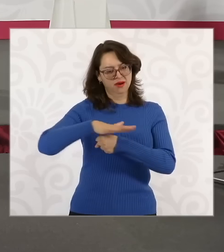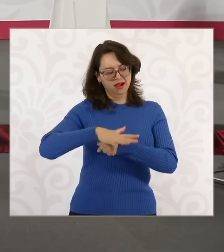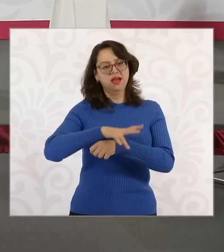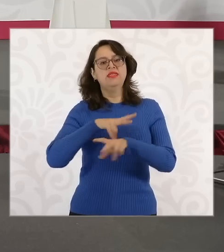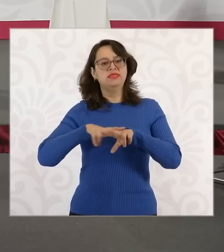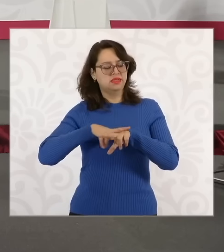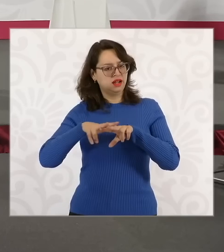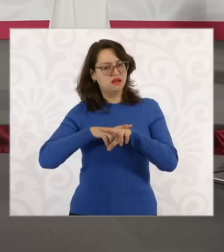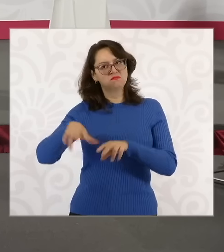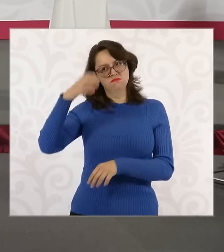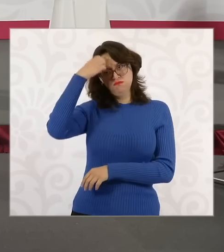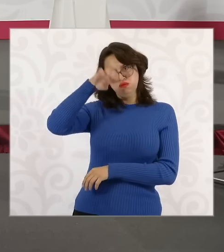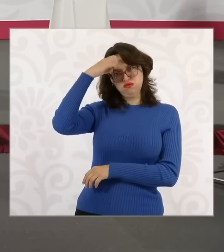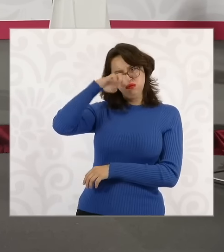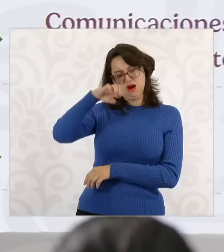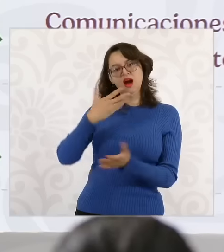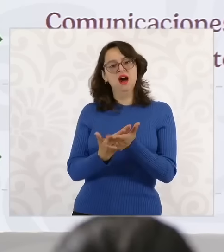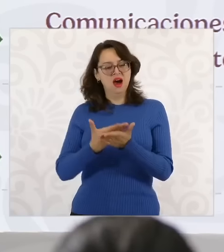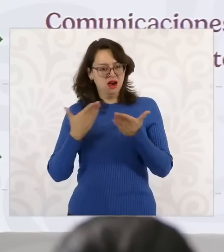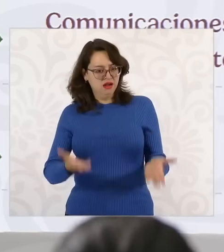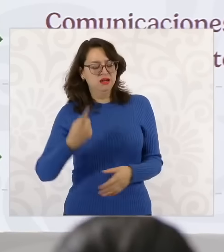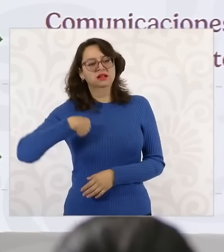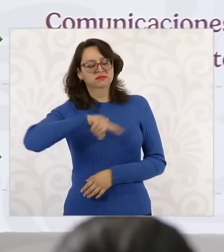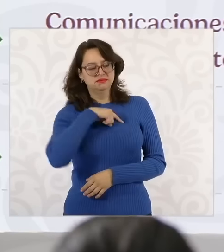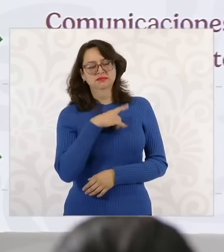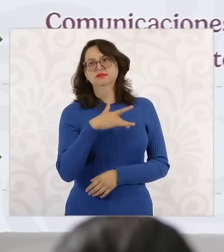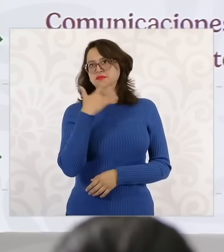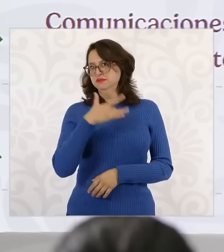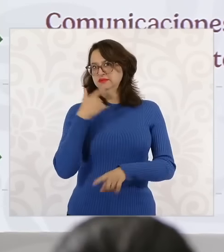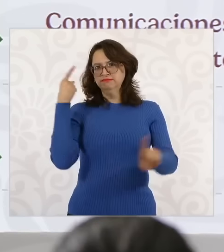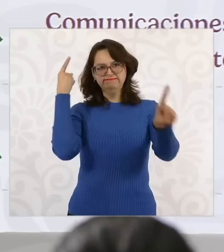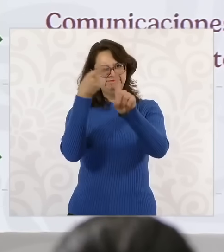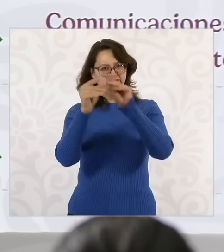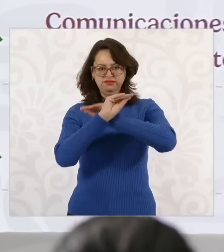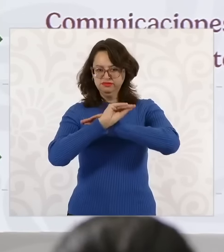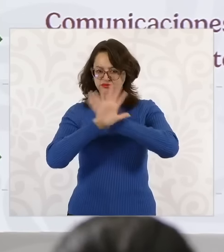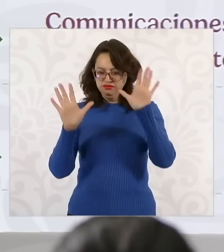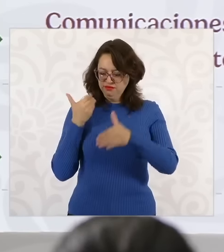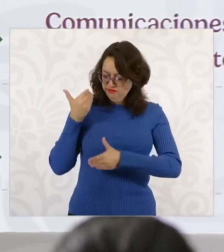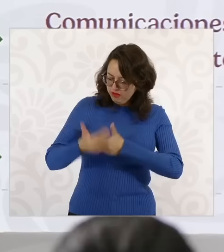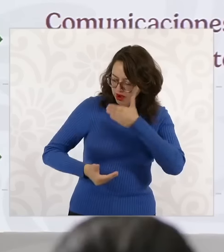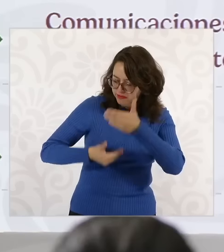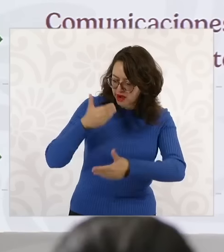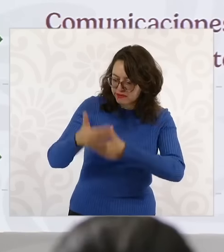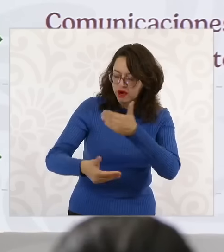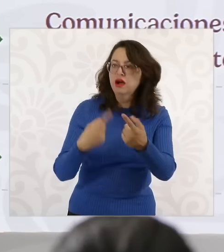las distintas instituciones tenemos muy claro cuál tendría que ser el procedimiento, la concertación